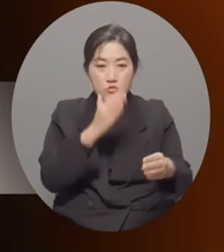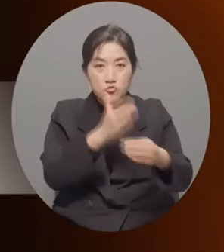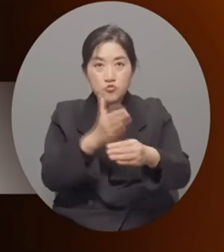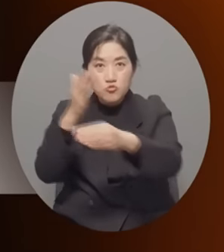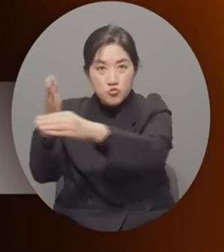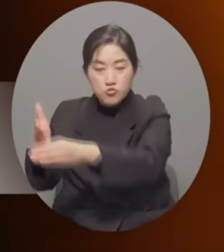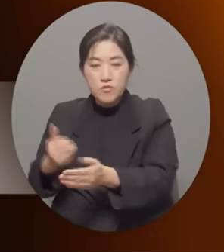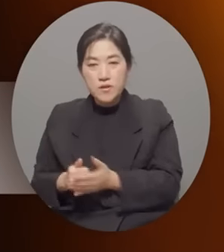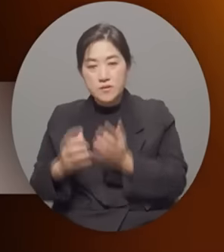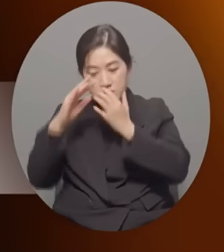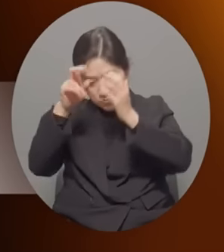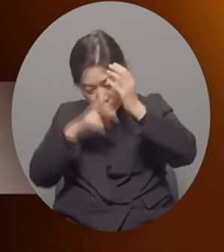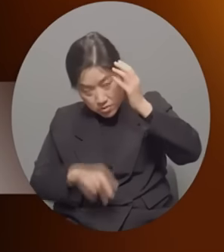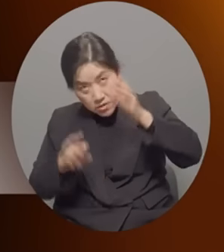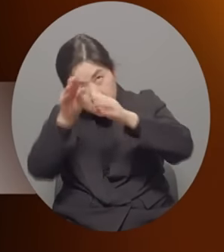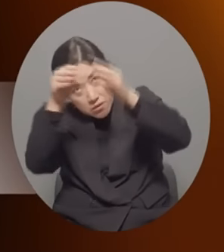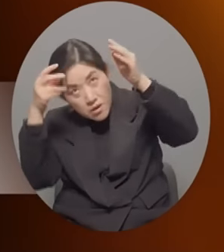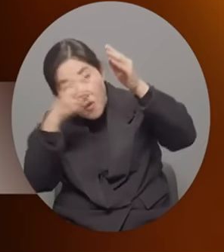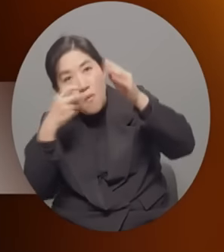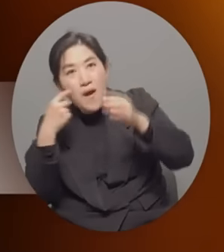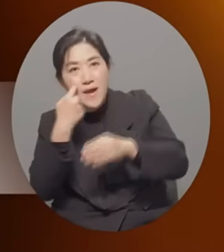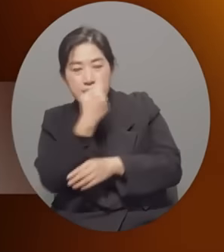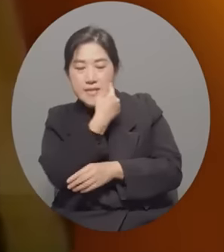한국 국적의 배는 출발 때뿐 아니라 기착지에서도 잠수부가 물속에 들어가